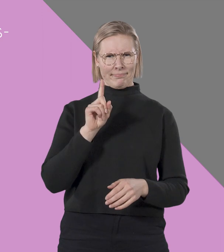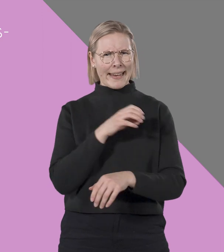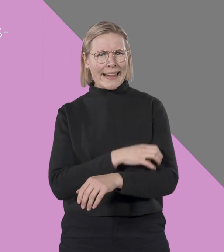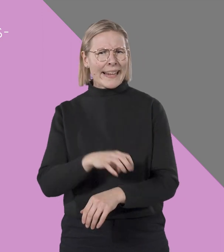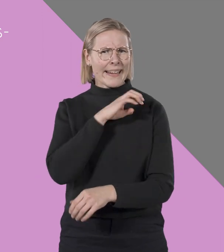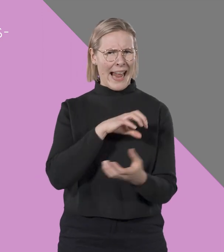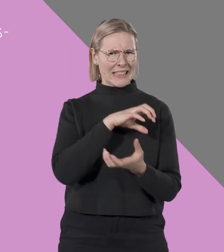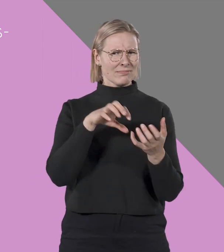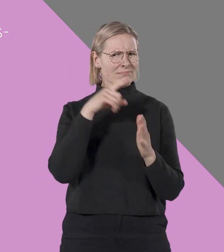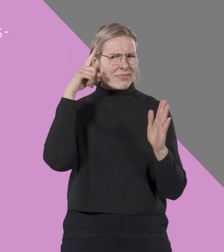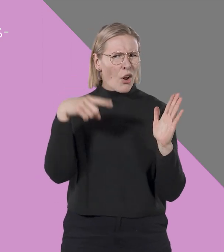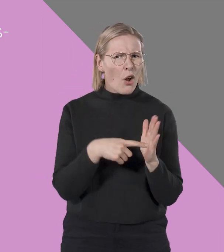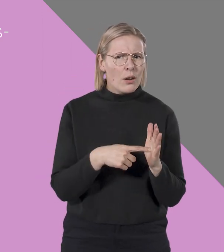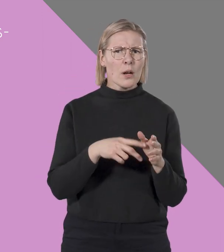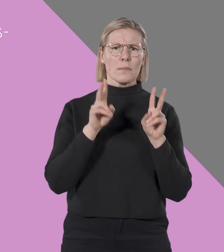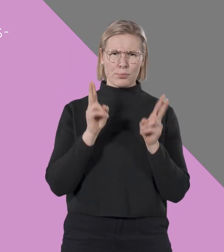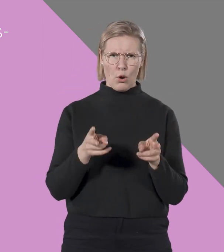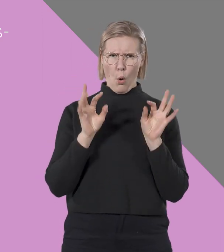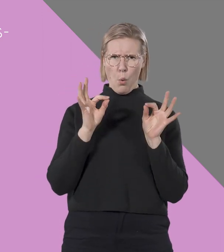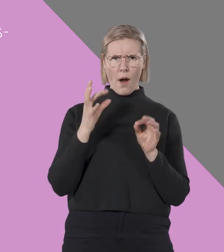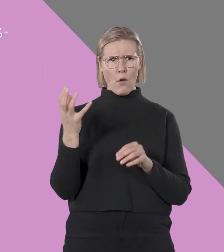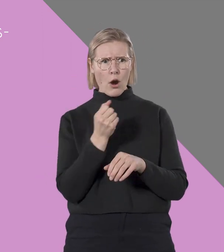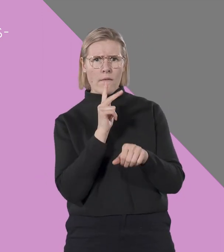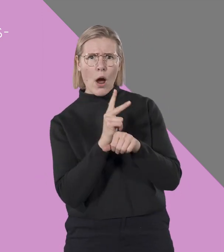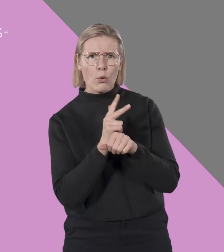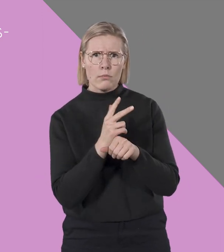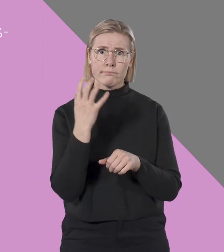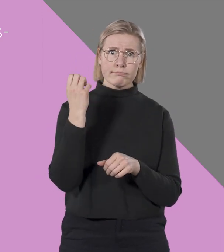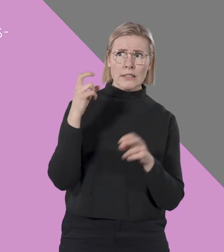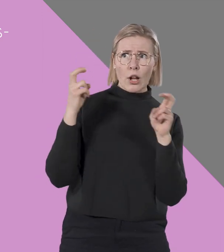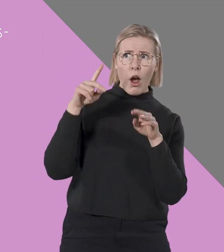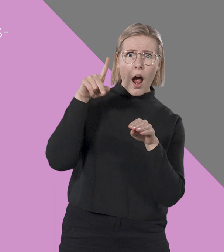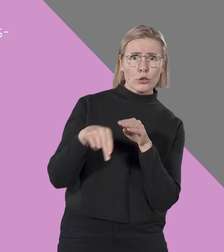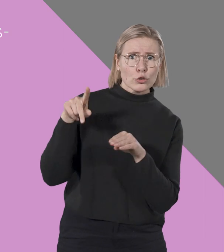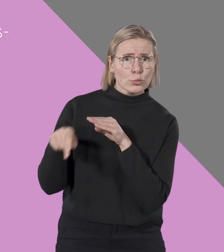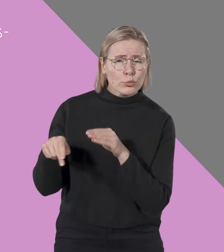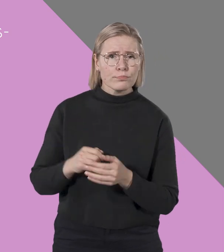Mitä tarkoittaa energiakriisi? Entä miten sähkökatkoihin voi varautua?